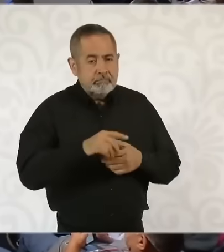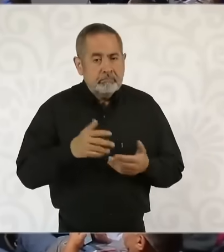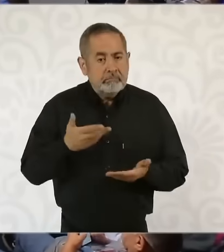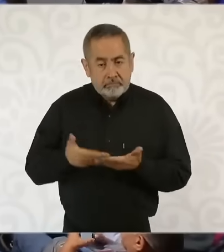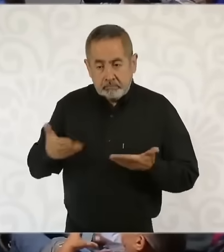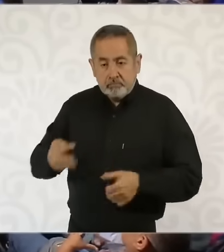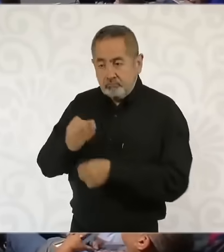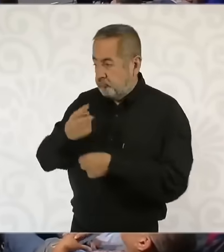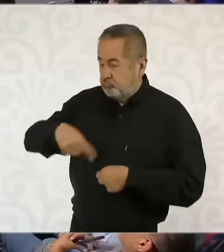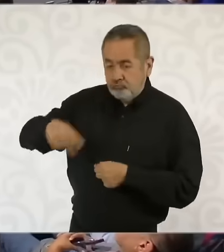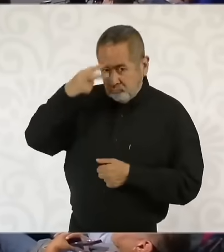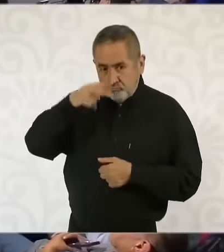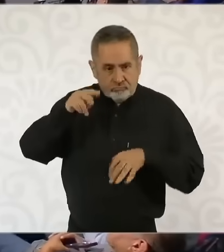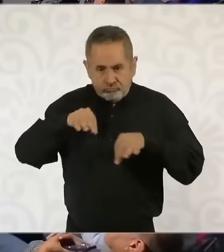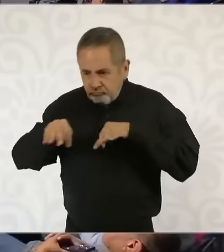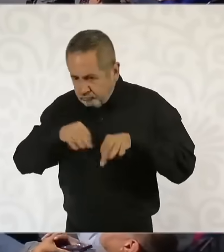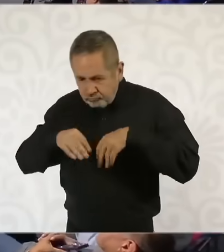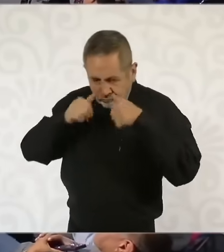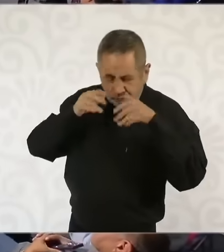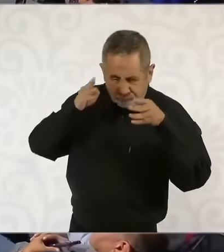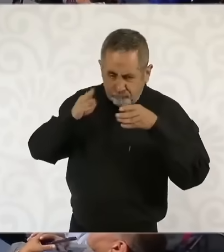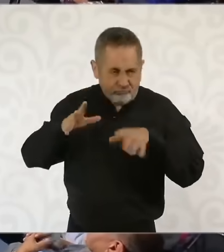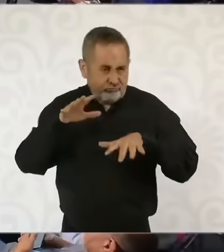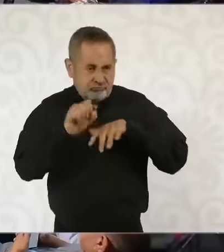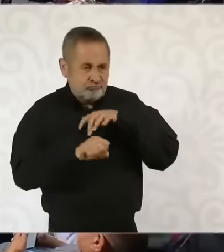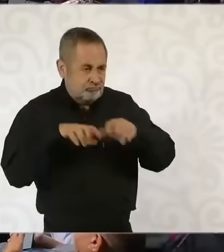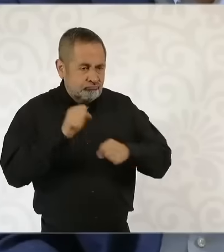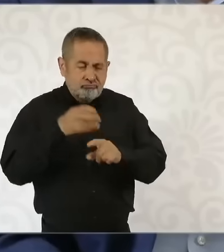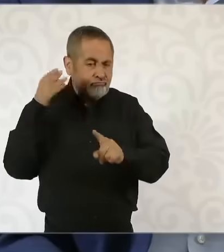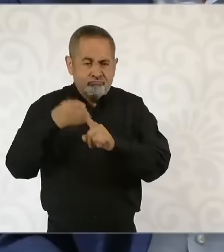en contra de este huachicol fiscal, ¿cuáles son pues los objetivos? A ver, primero habría